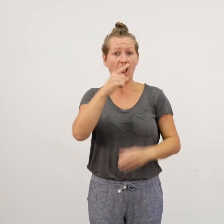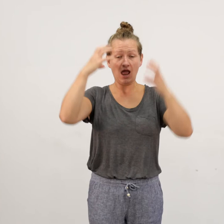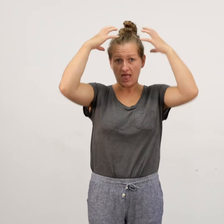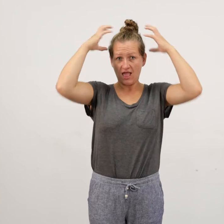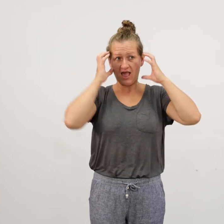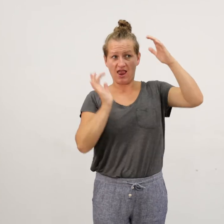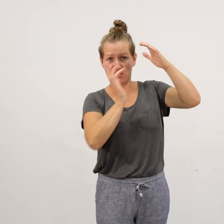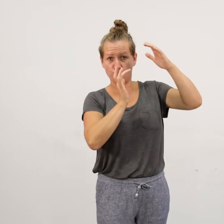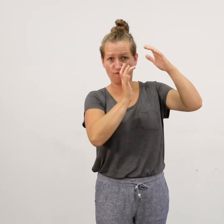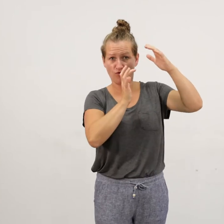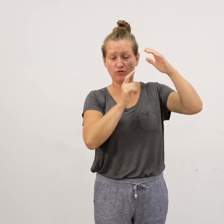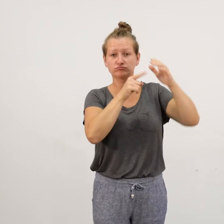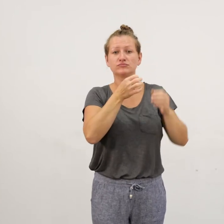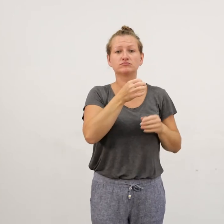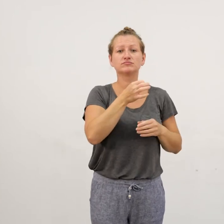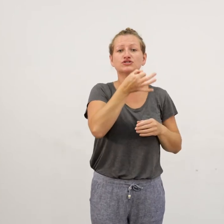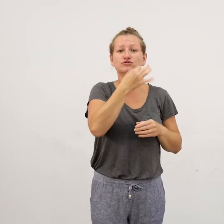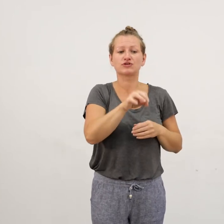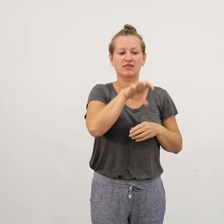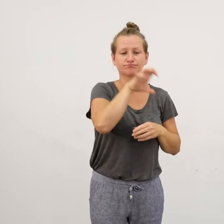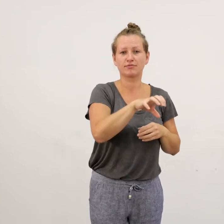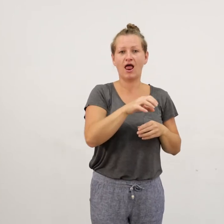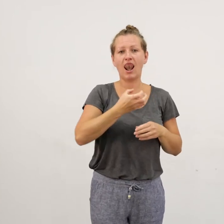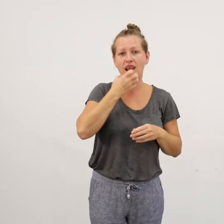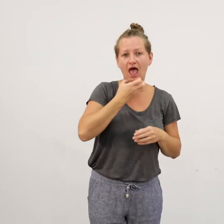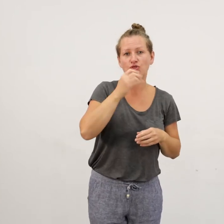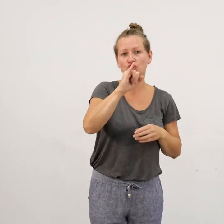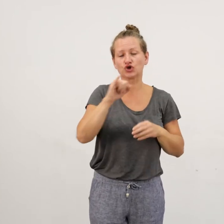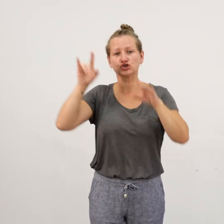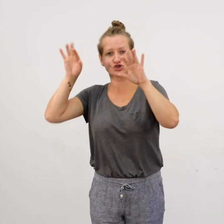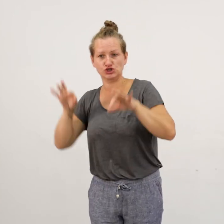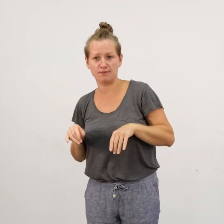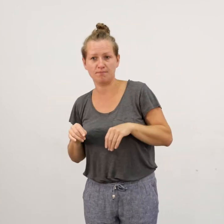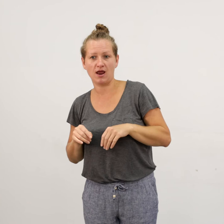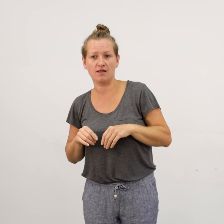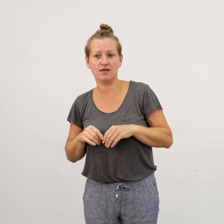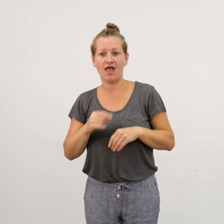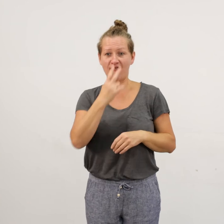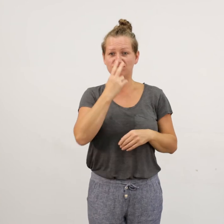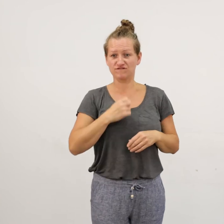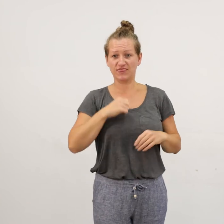W celu zapewnienia komunikacji w warunkach dużego hałasu, hełmofony były wyposażone we wbudowane słuchawki i laryngofony.